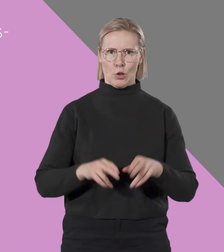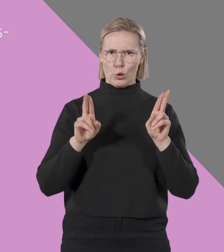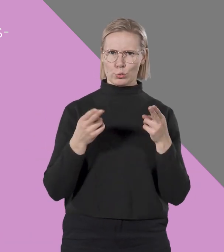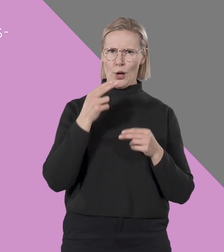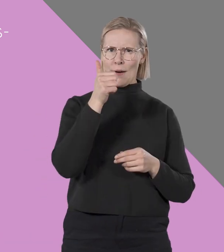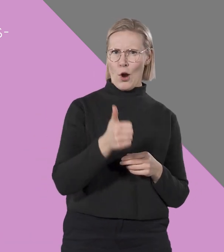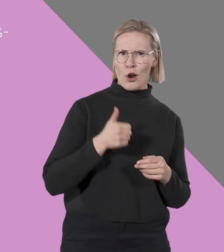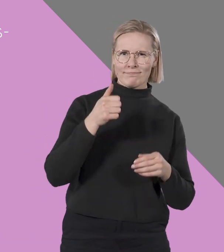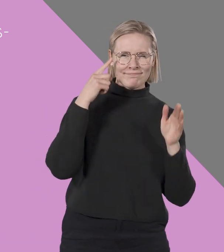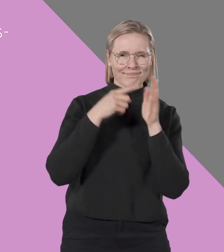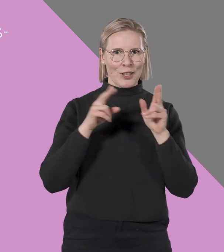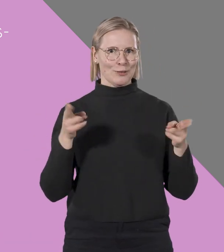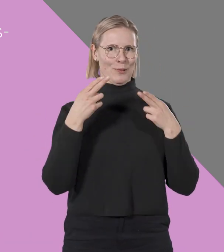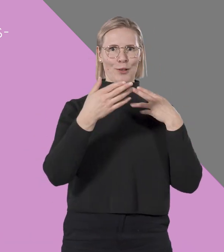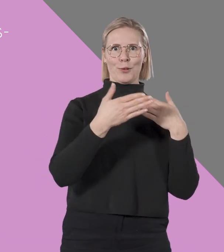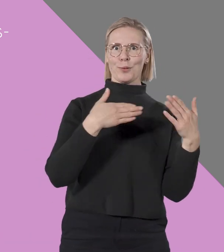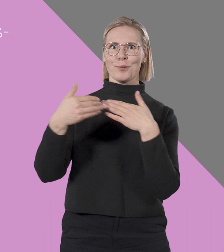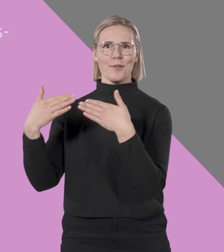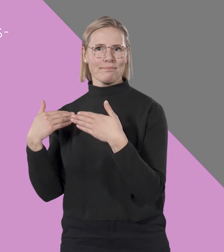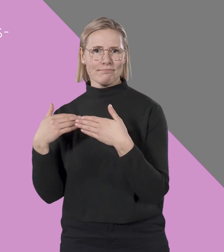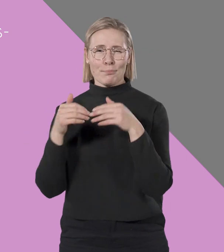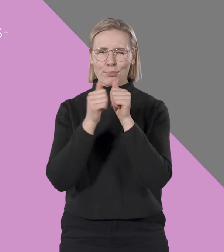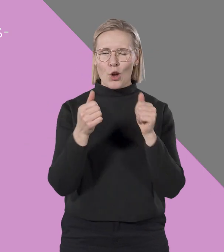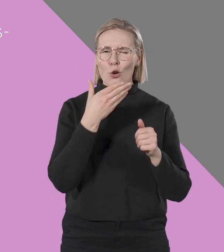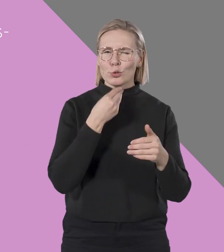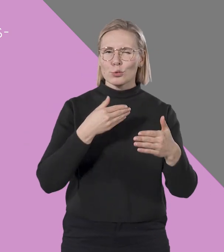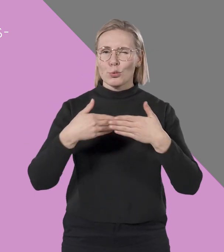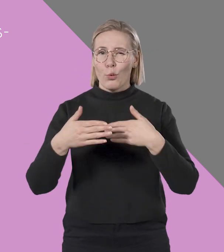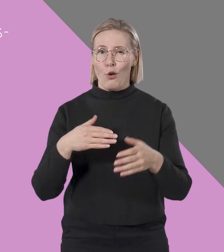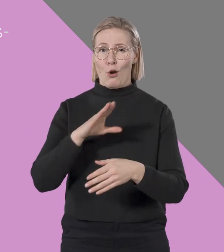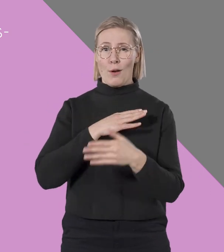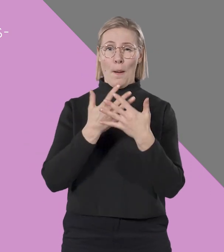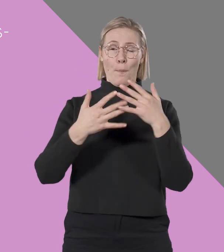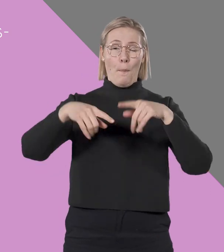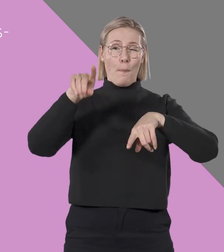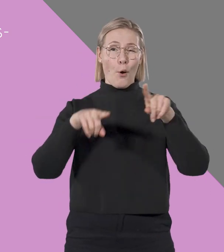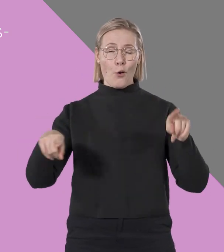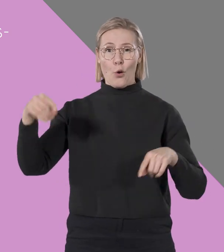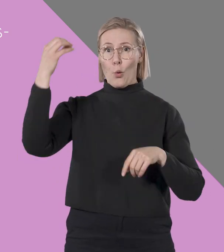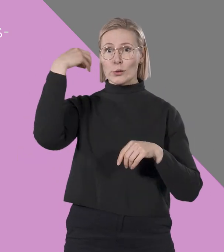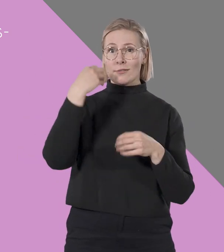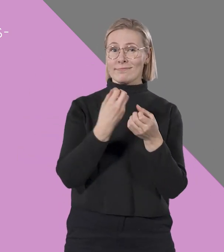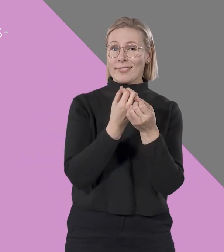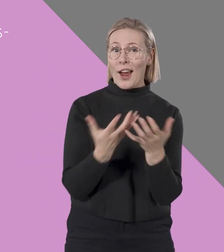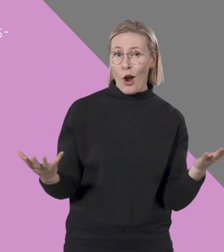Uusi vuosi tuo mukanaan uudet kujeet, mutta Nuorisotyön - monipuolinen kurssitarjonta on ja pysyy!